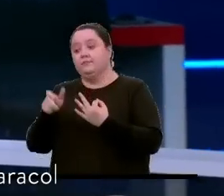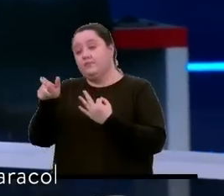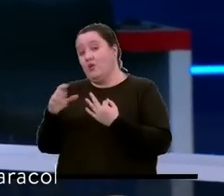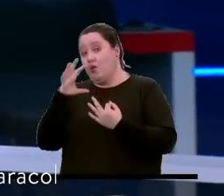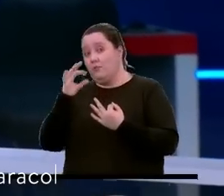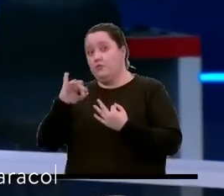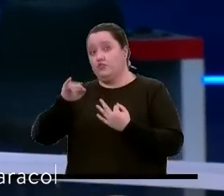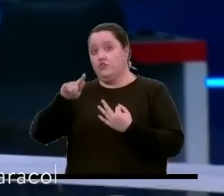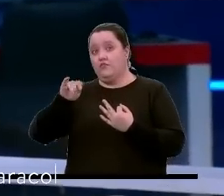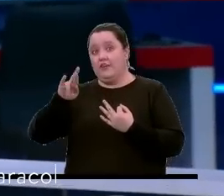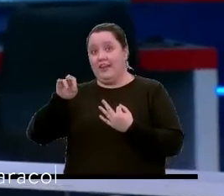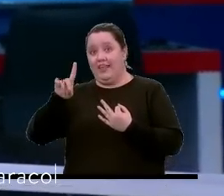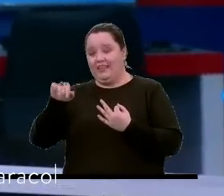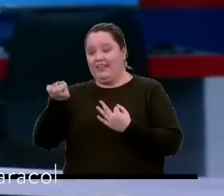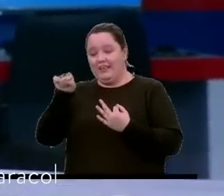momento, Erika Zapata, Noticias